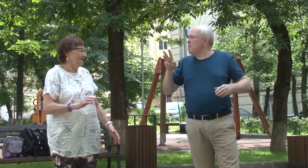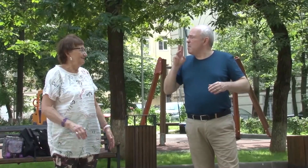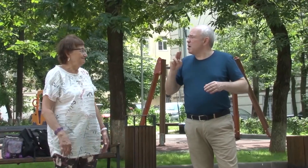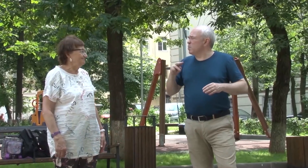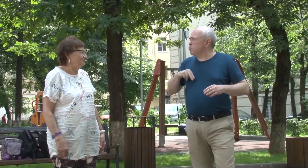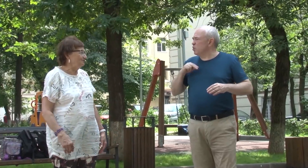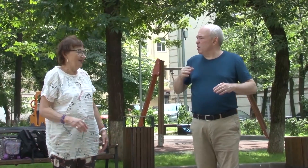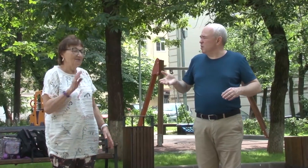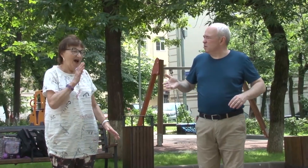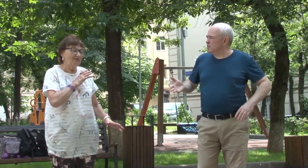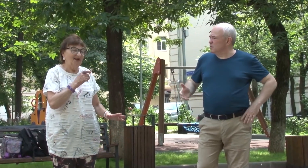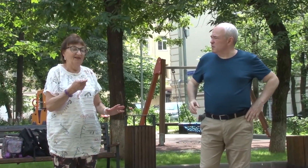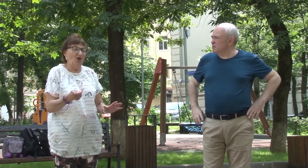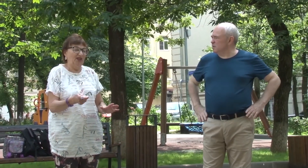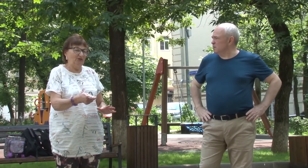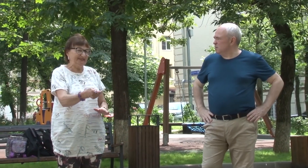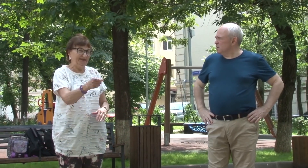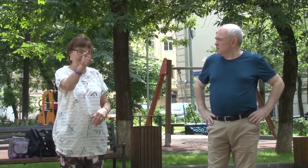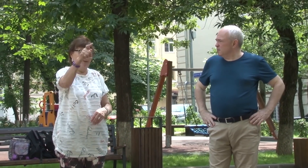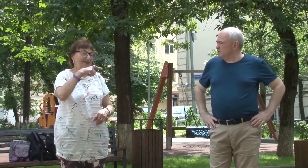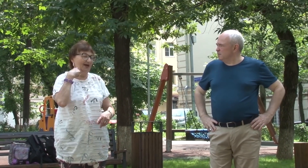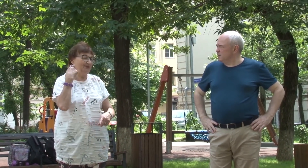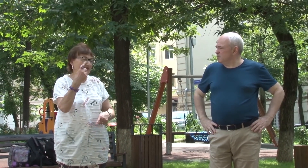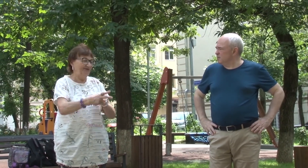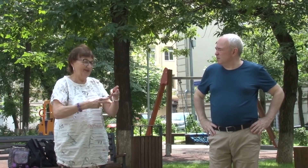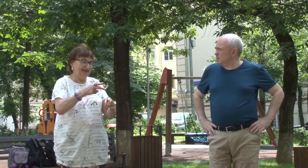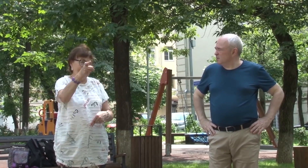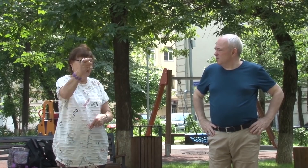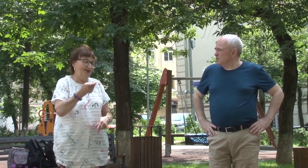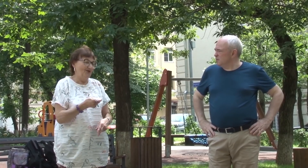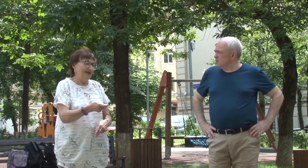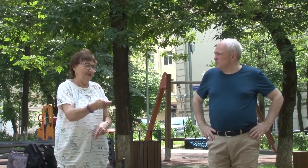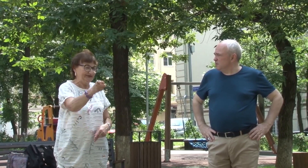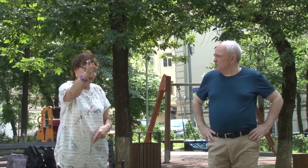Кем мама работала? Открыточницей на Белорусском вокзале.